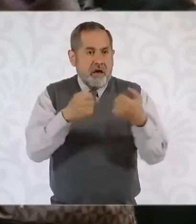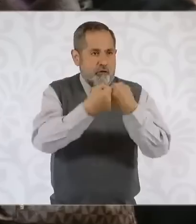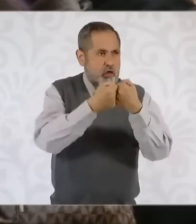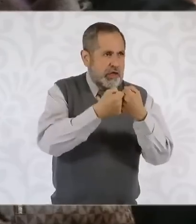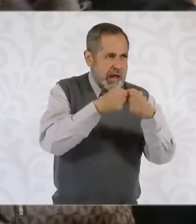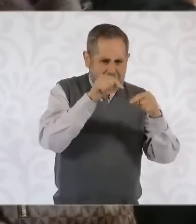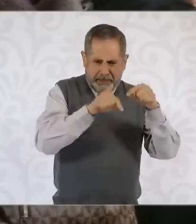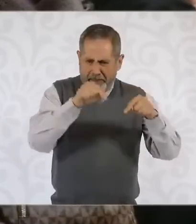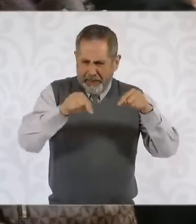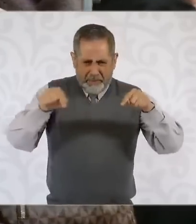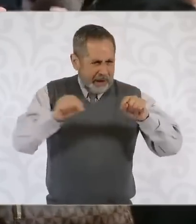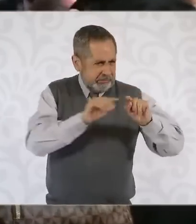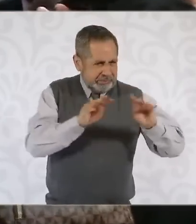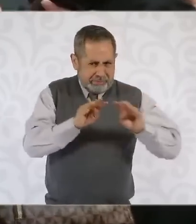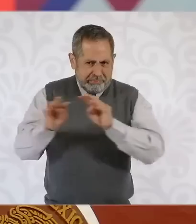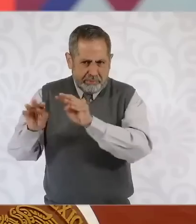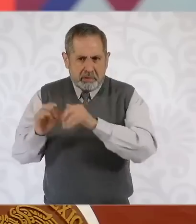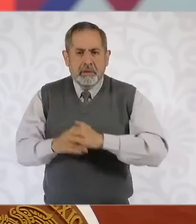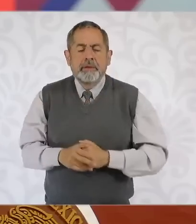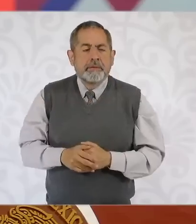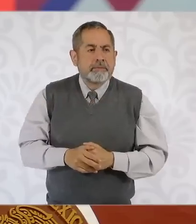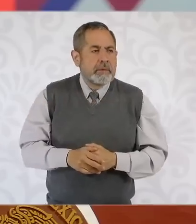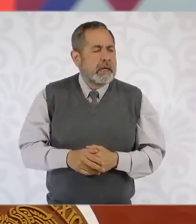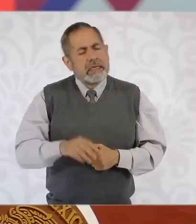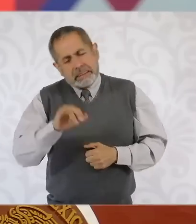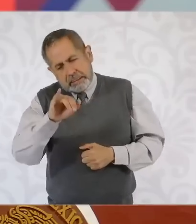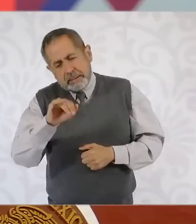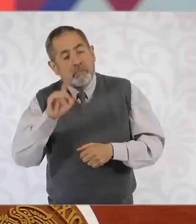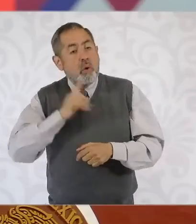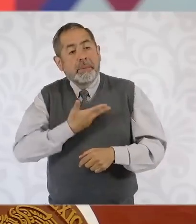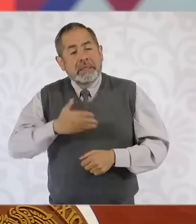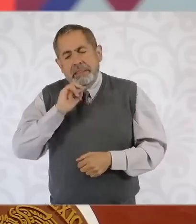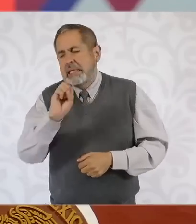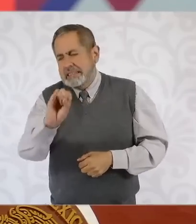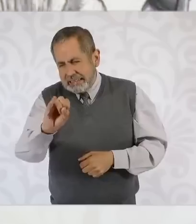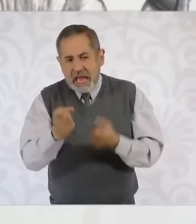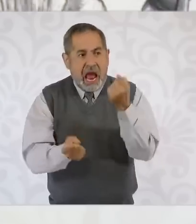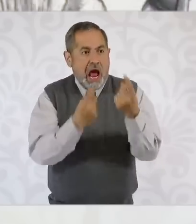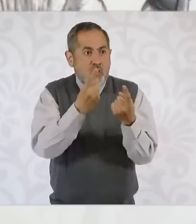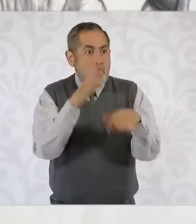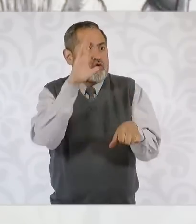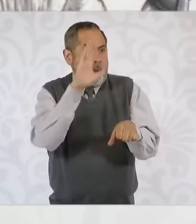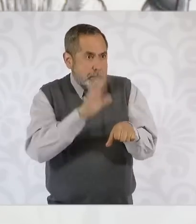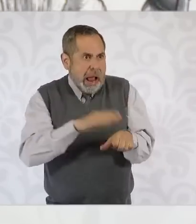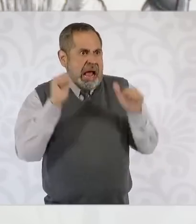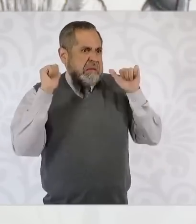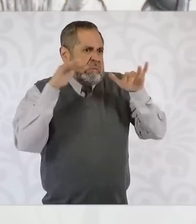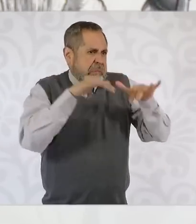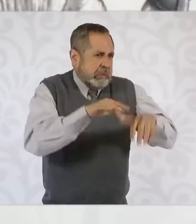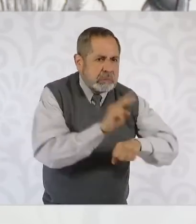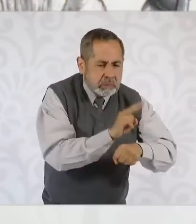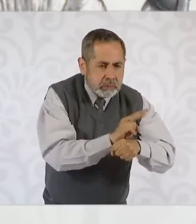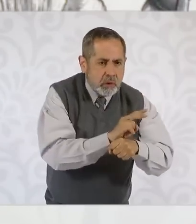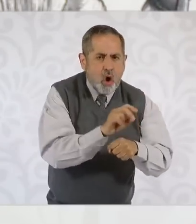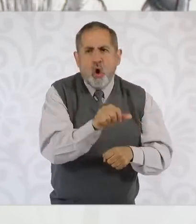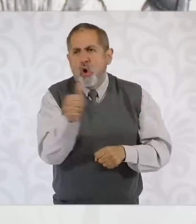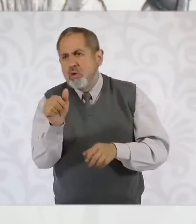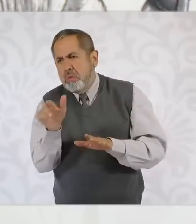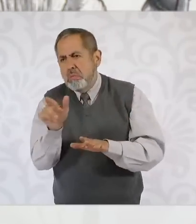ha sí habrá algunos lugares donde Habrá más evidentemente donde hay mayor eh en algunas